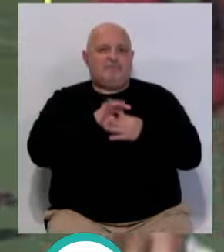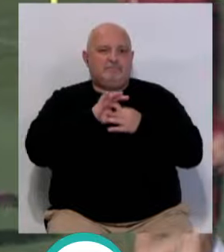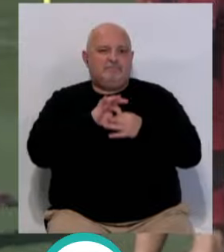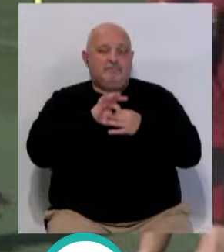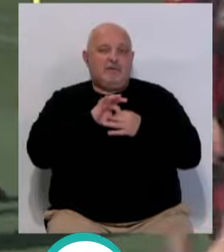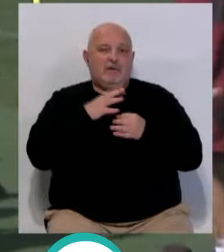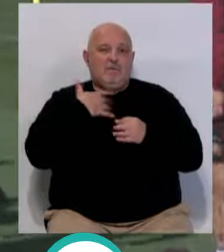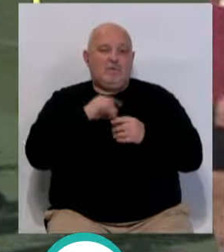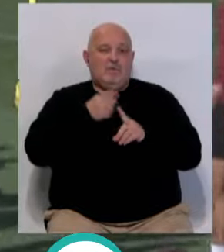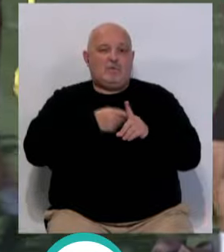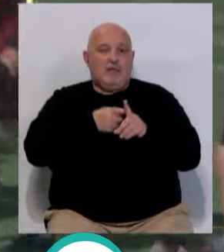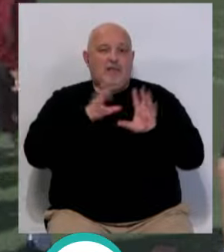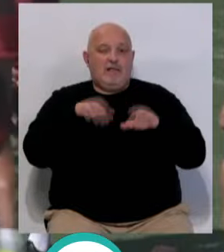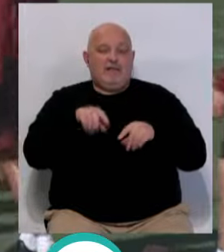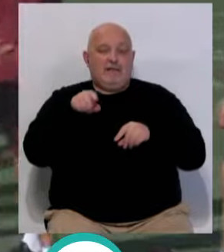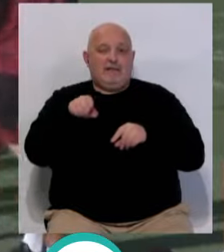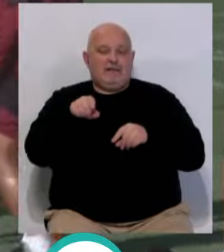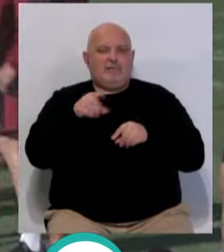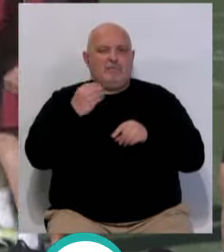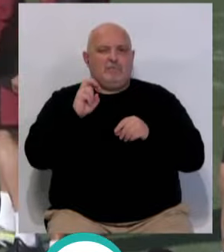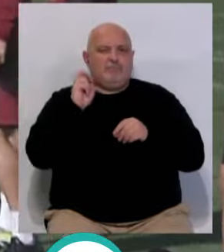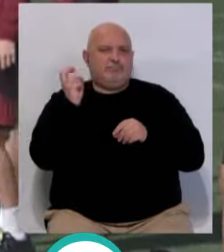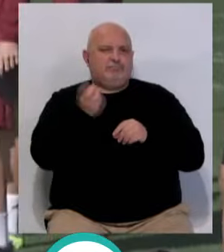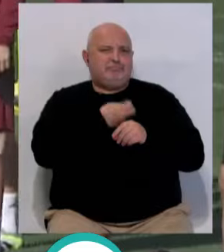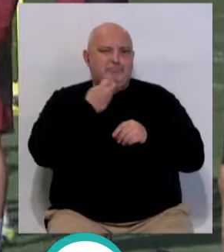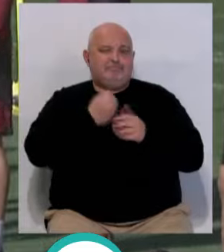una posición en donde el Cádiz desgraciadamente ha tenido muchas variantes han pasado muchos